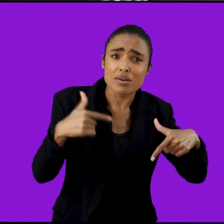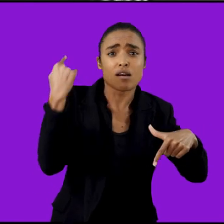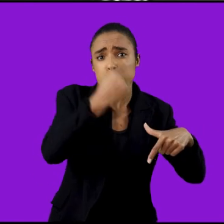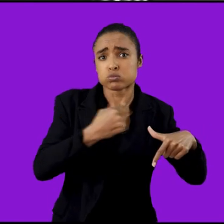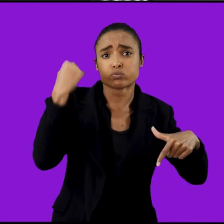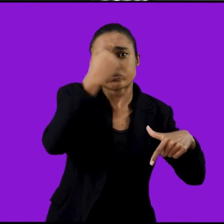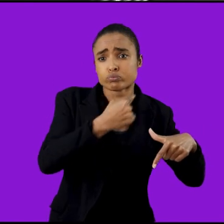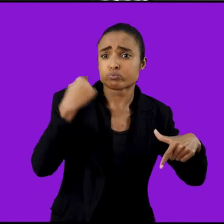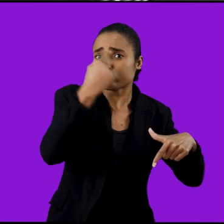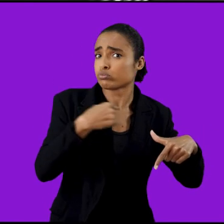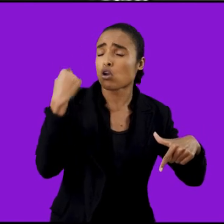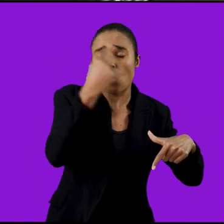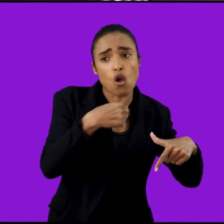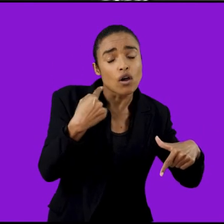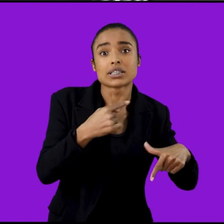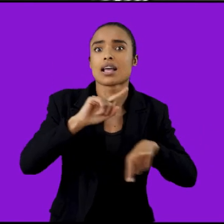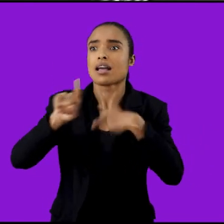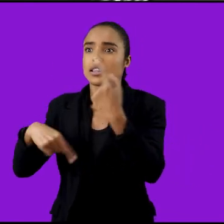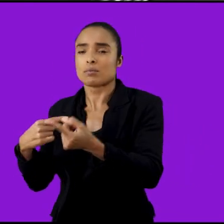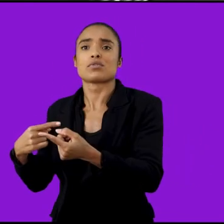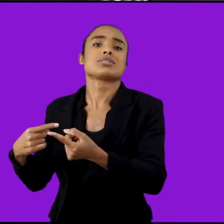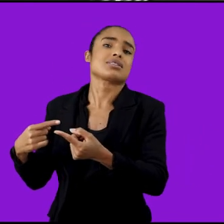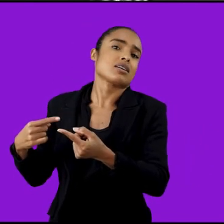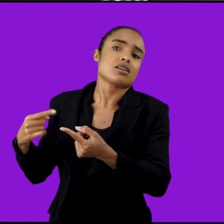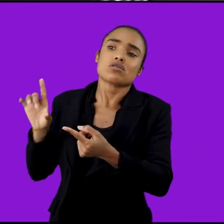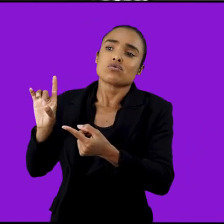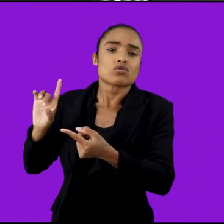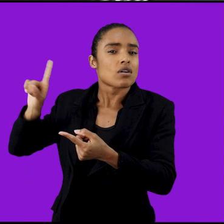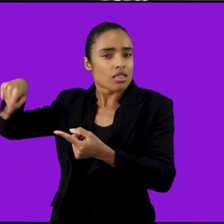freela pra fazer. Eu vendia CD de artista. Muito. Vendi muito CD de artista. Fazia qualquer